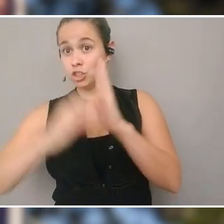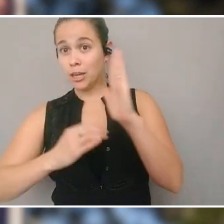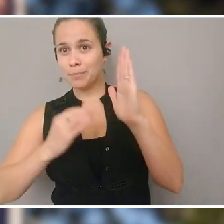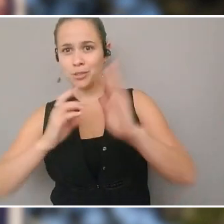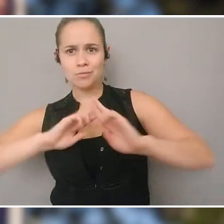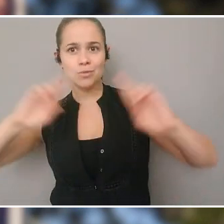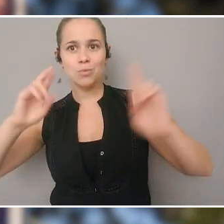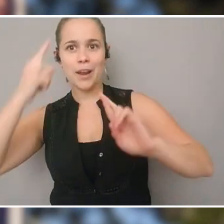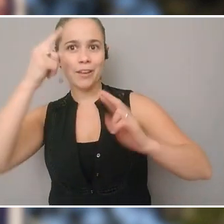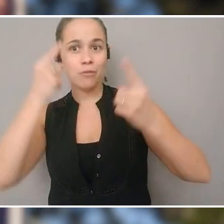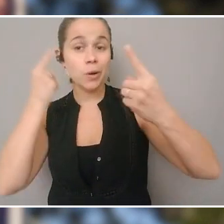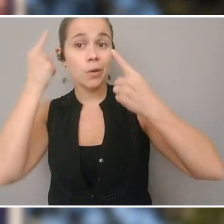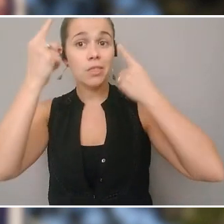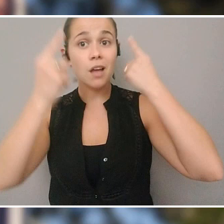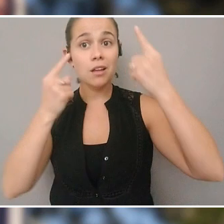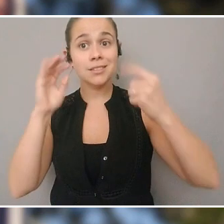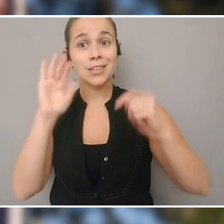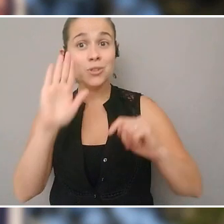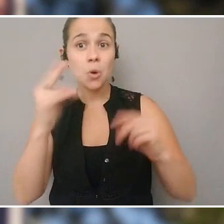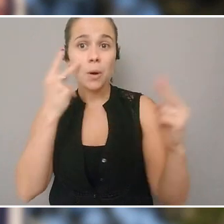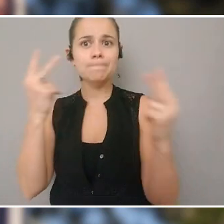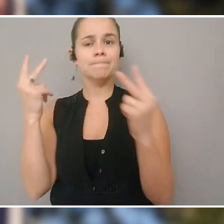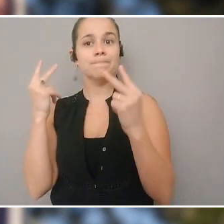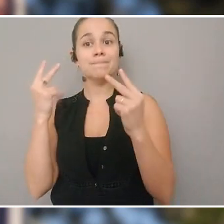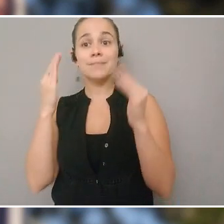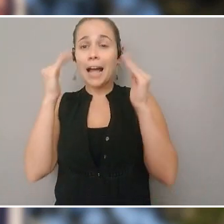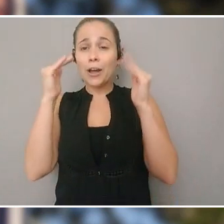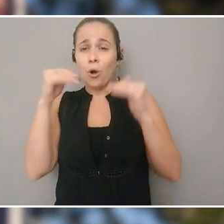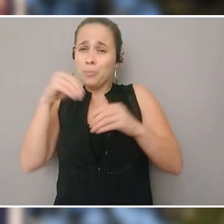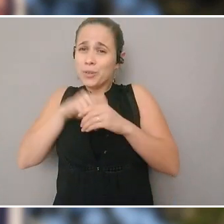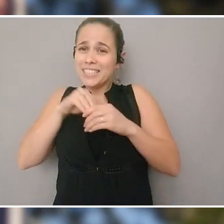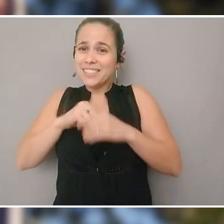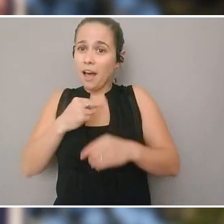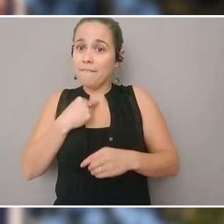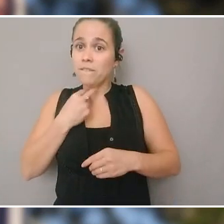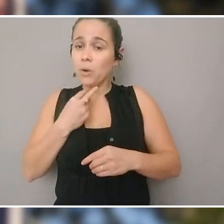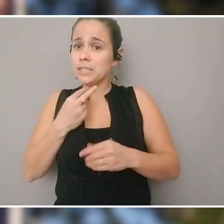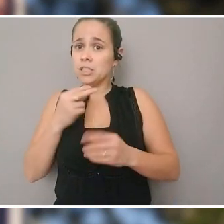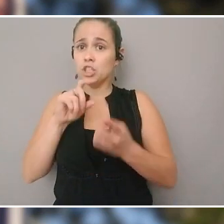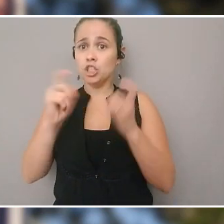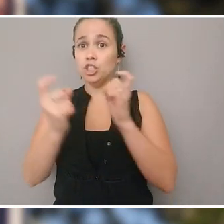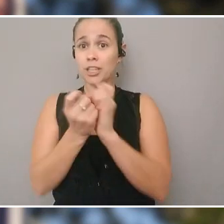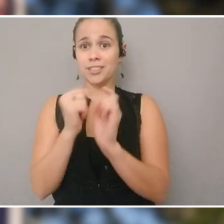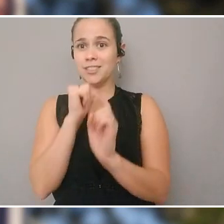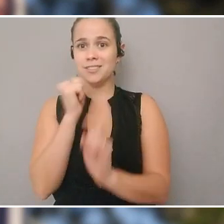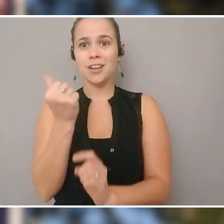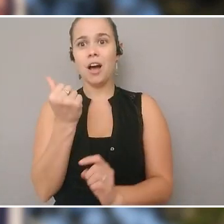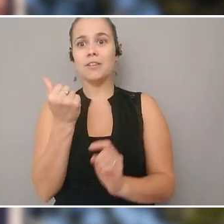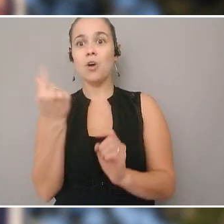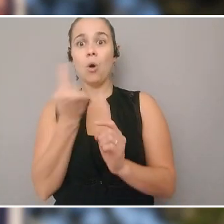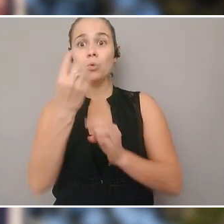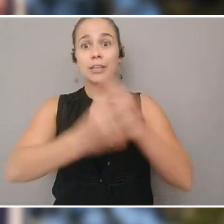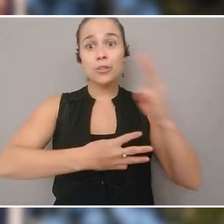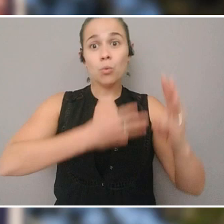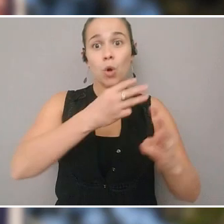reflexiones. Espero que su voz interna que encuentren, cambie